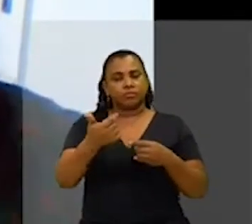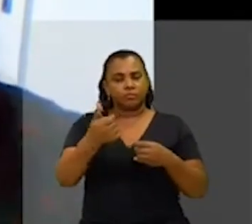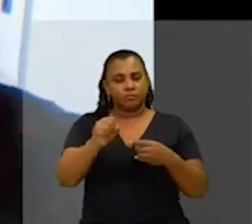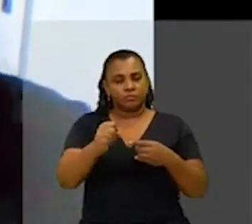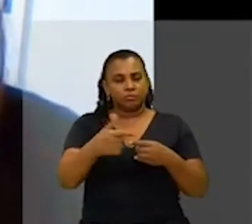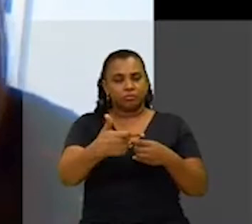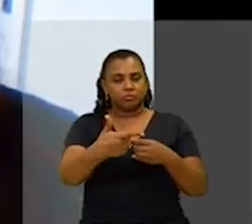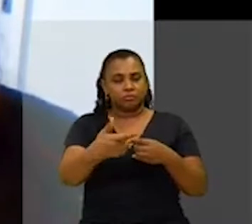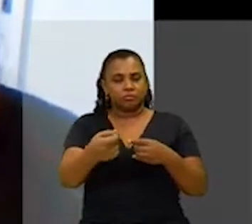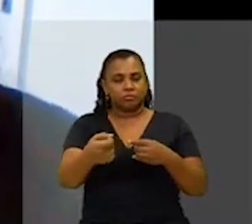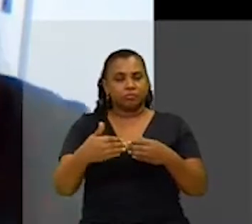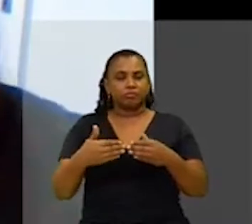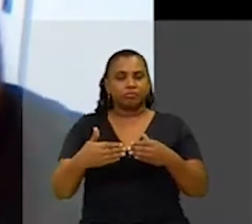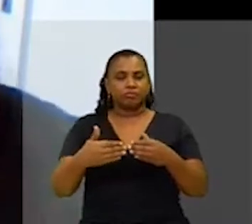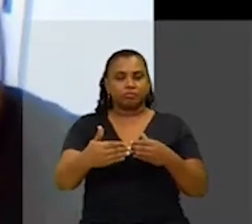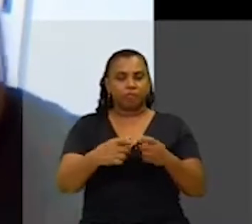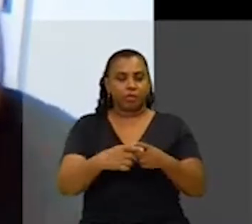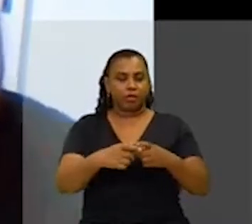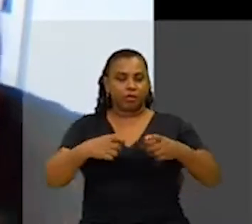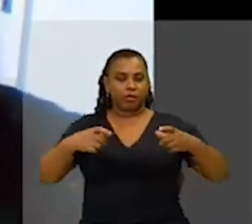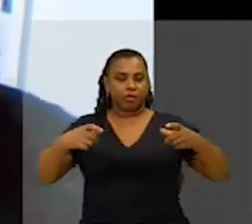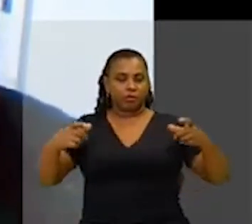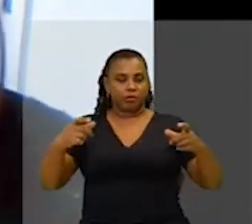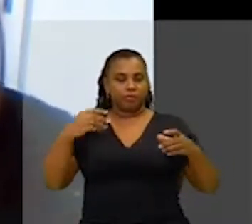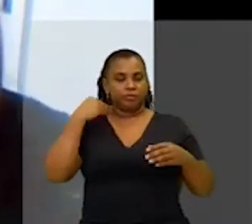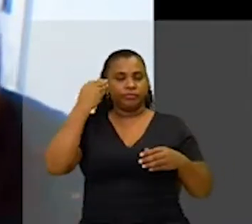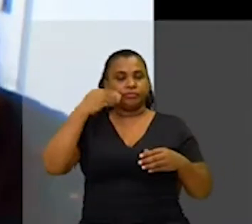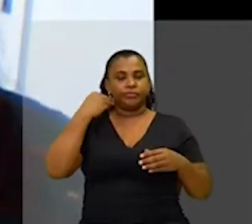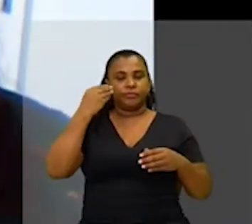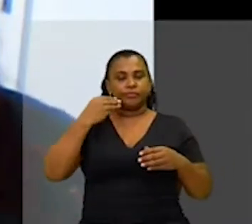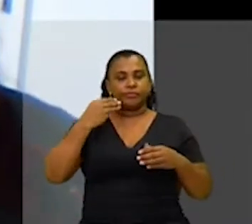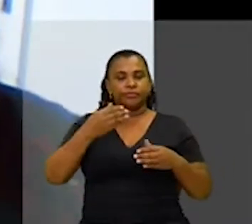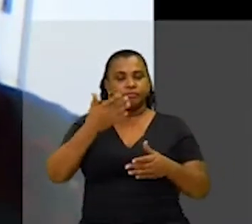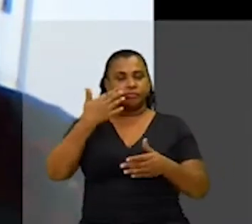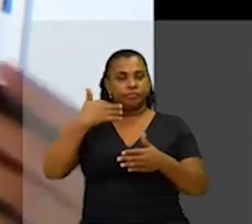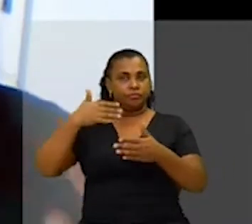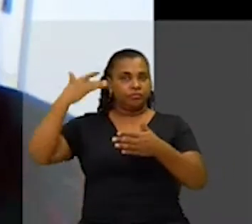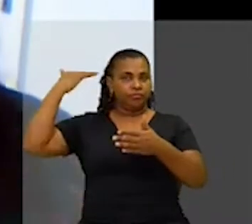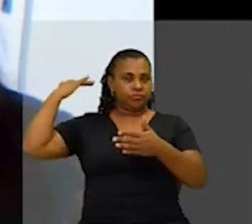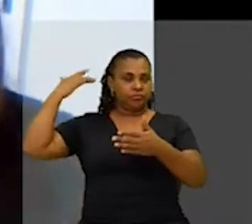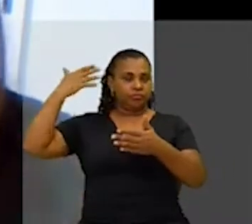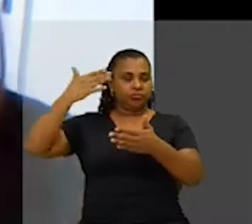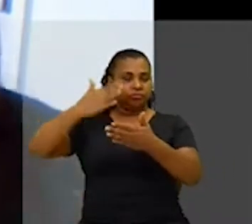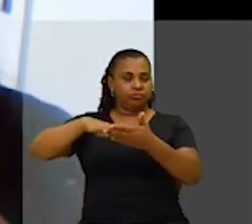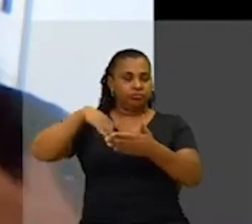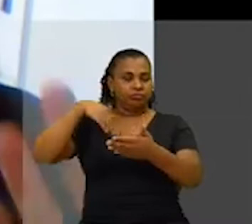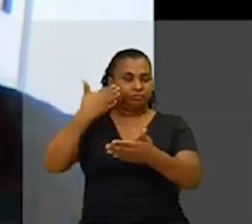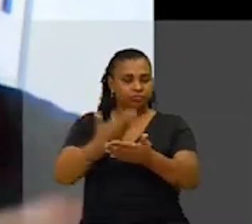uma expansão dessas experiências nos últimos ciclos eleitorais e sentido identificado